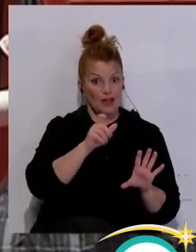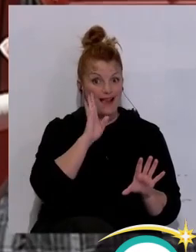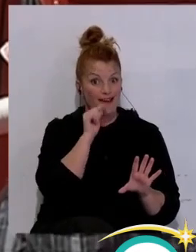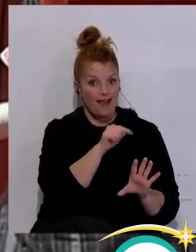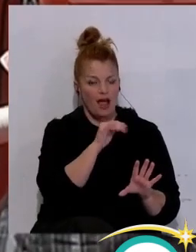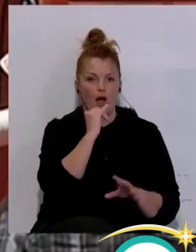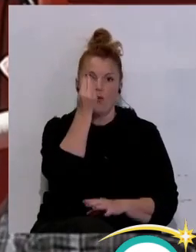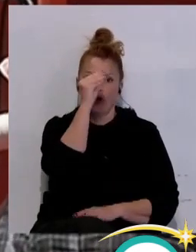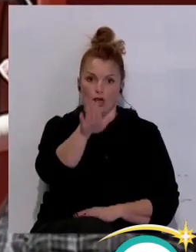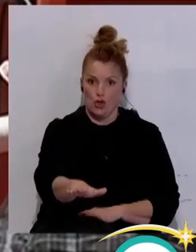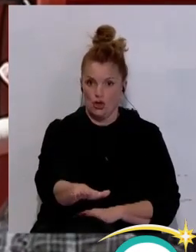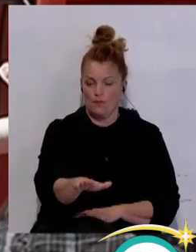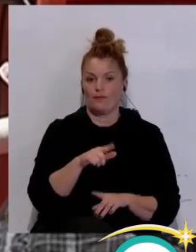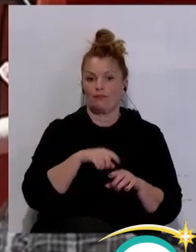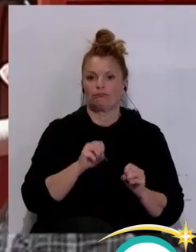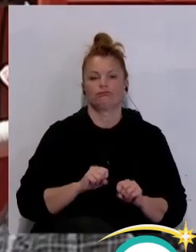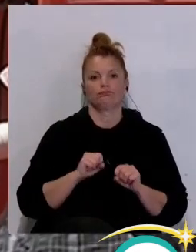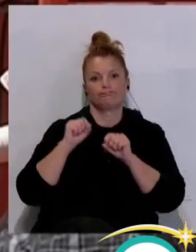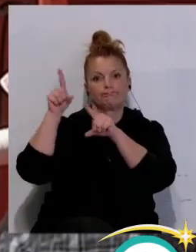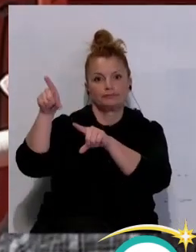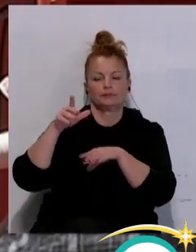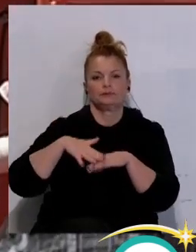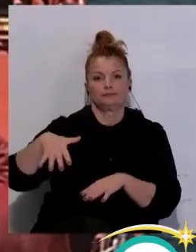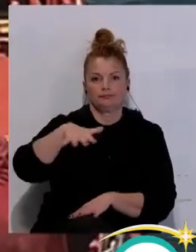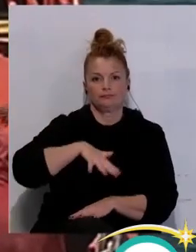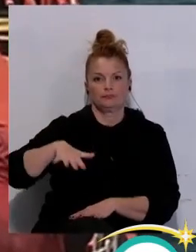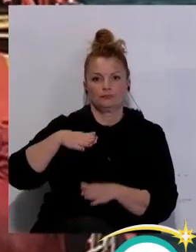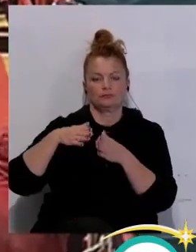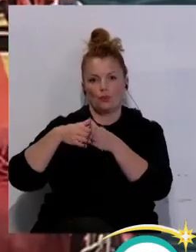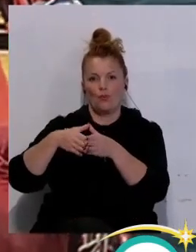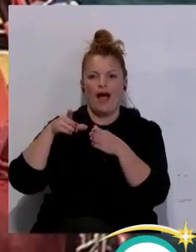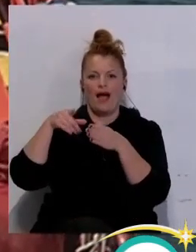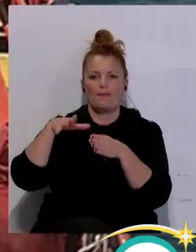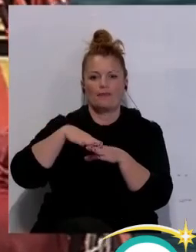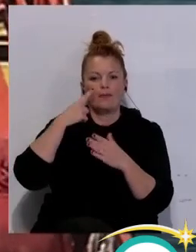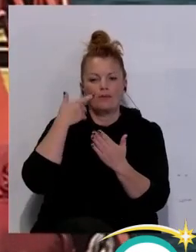menor han sido trasladados a Puerto América donde se les ha atendido para comprobar su estado de